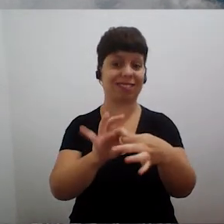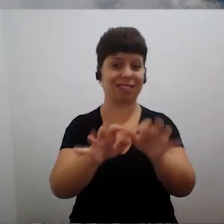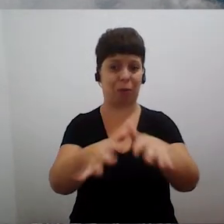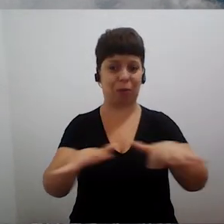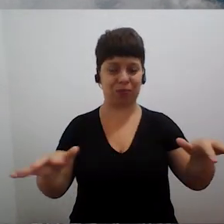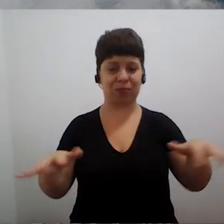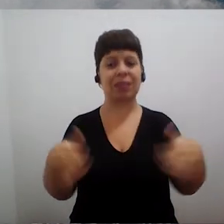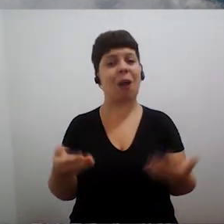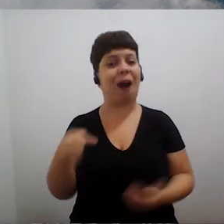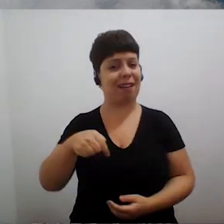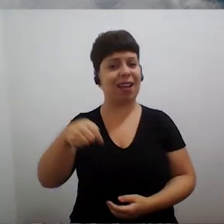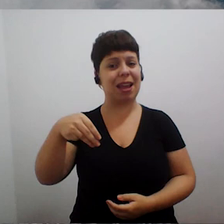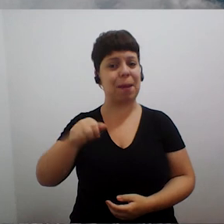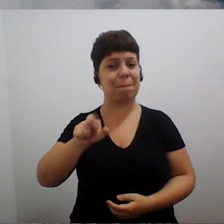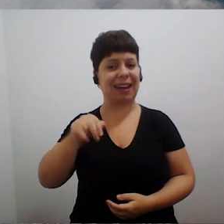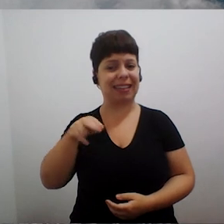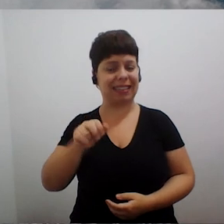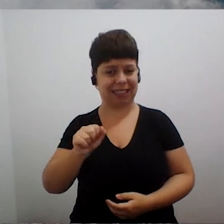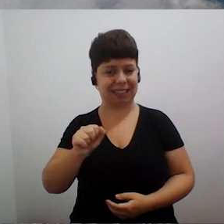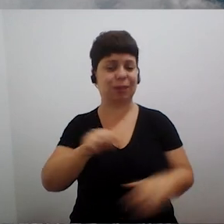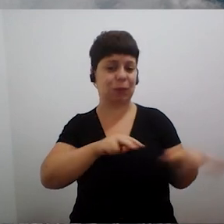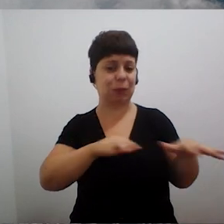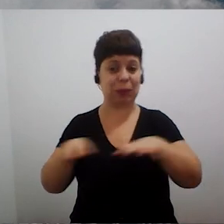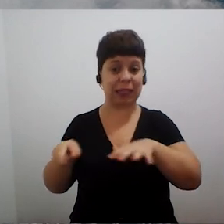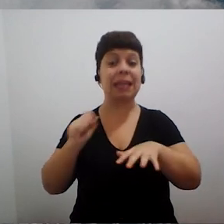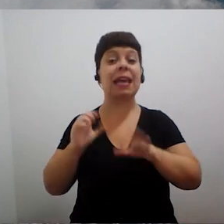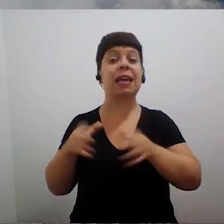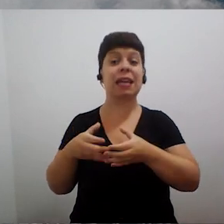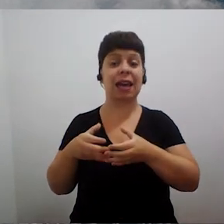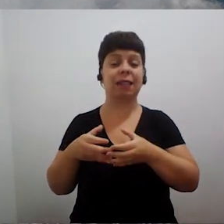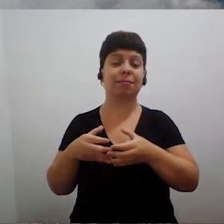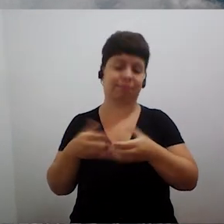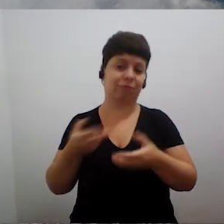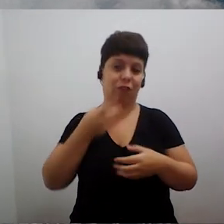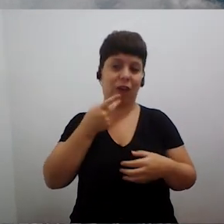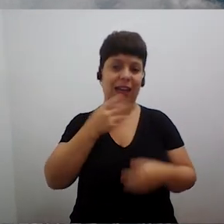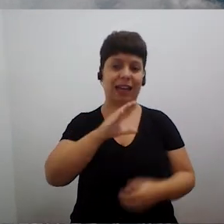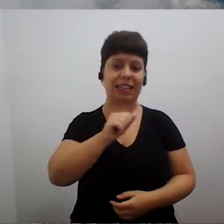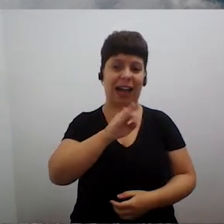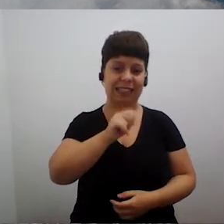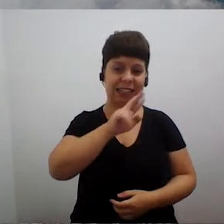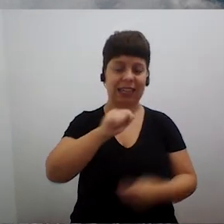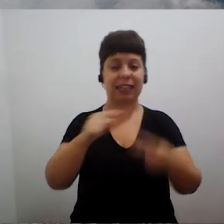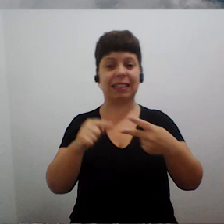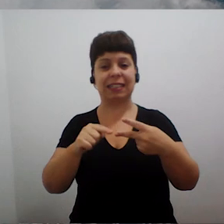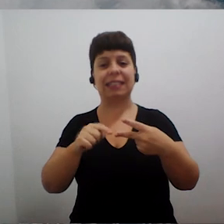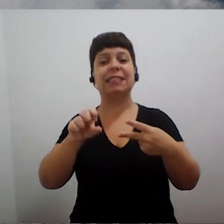A Marina Week é idealizada pela Cátedra Unesco para a Sustentabilidade do Oceano e pela Scientific American Brasil, como eu havia dito.